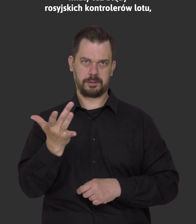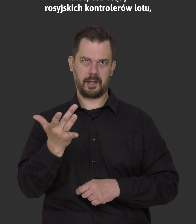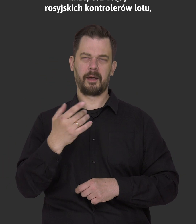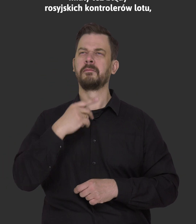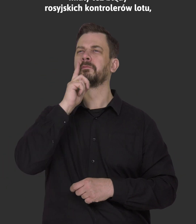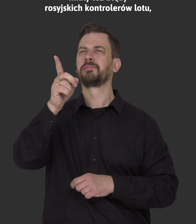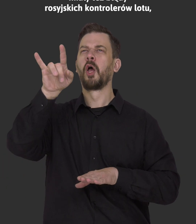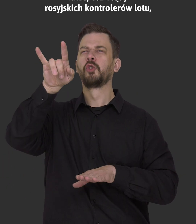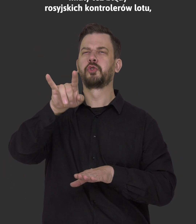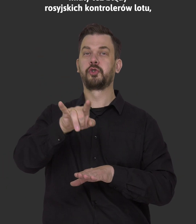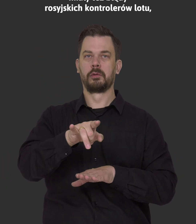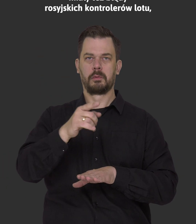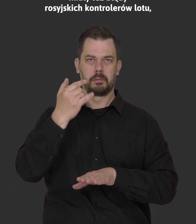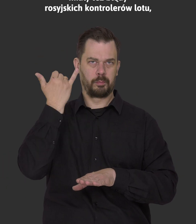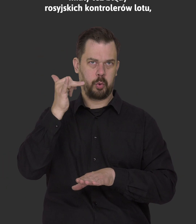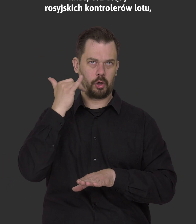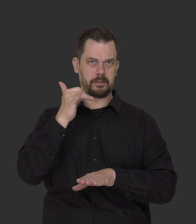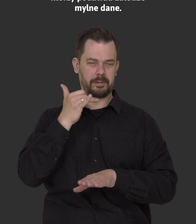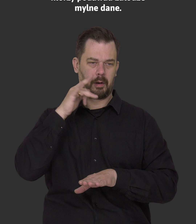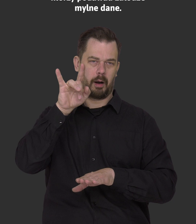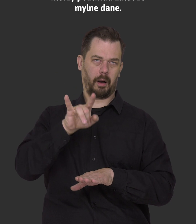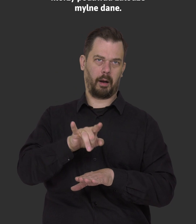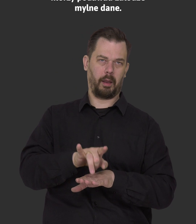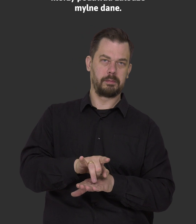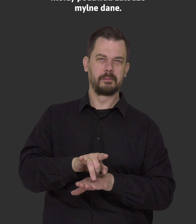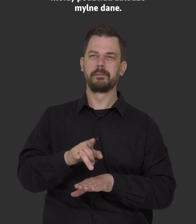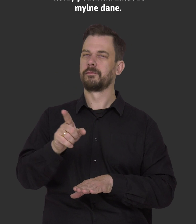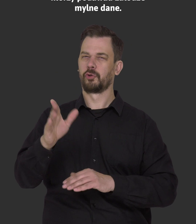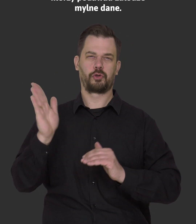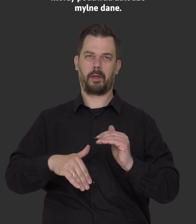miały też błędy rosyjskich kontrolerów lotu, którzy podawali załodze mylne dane.